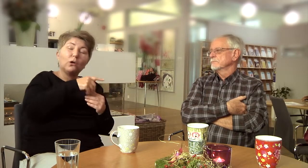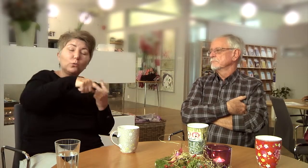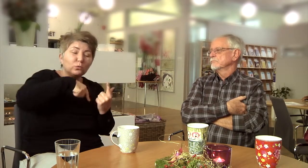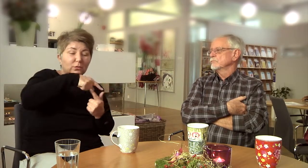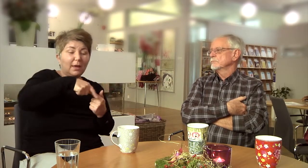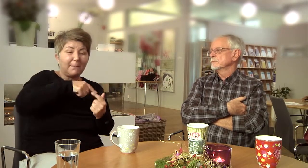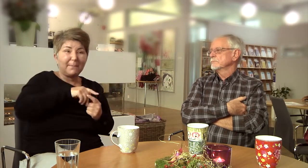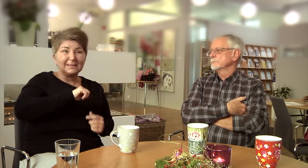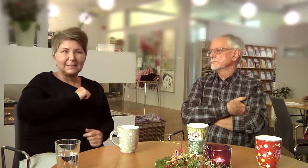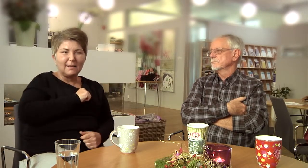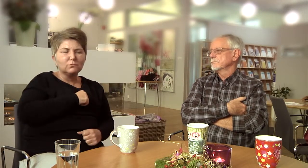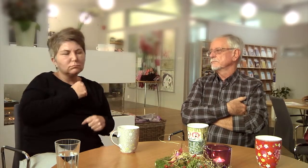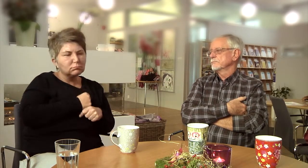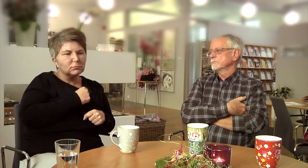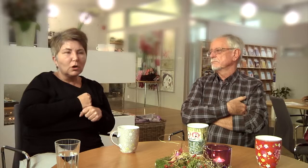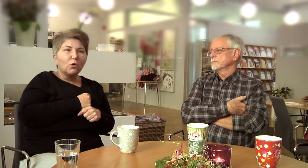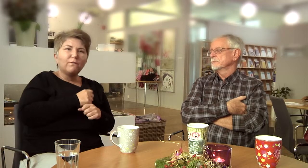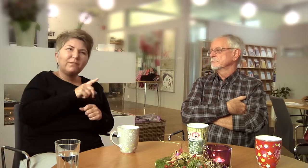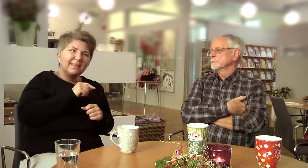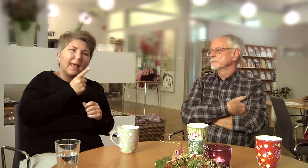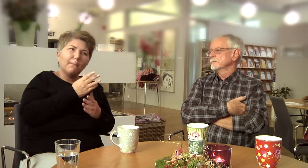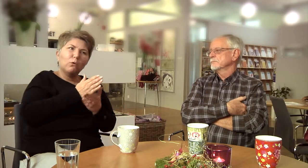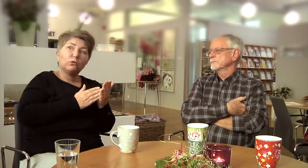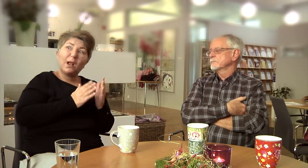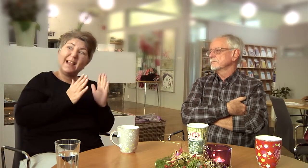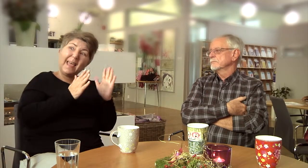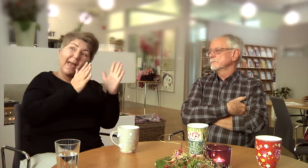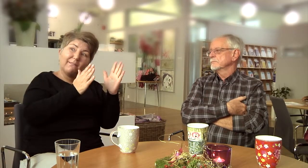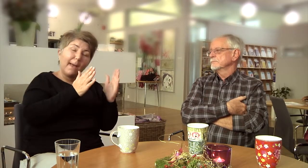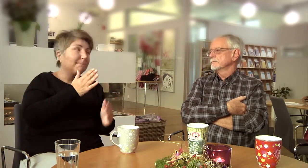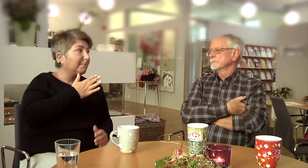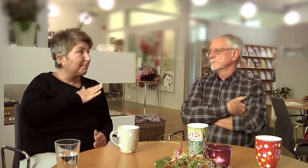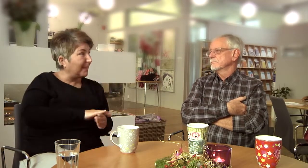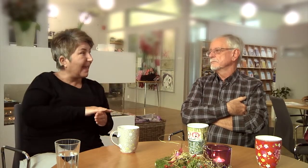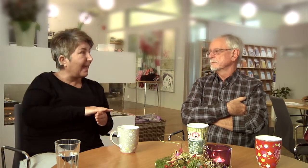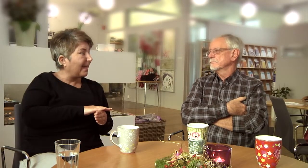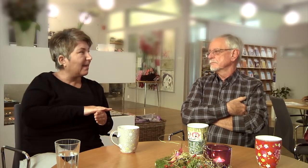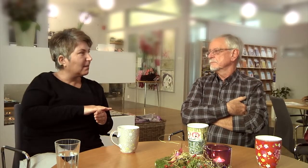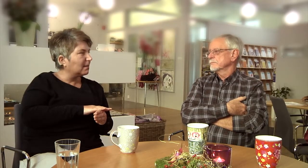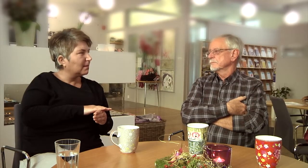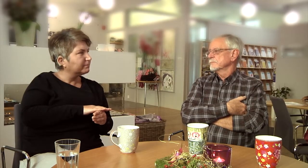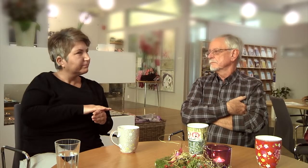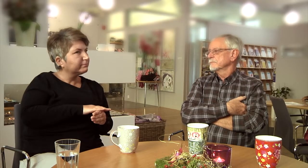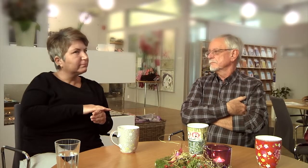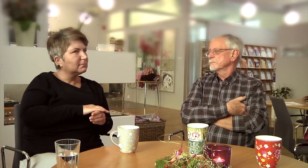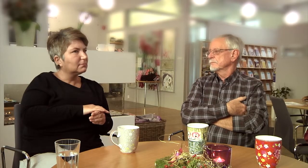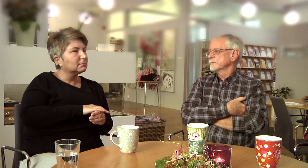Jeg har også gått mange runder med meg selv. Jeg har funnet en måte å leve med dette på.